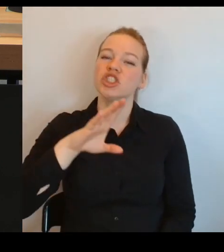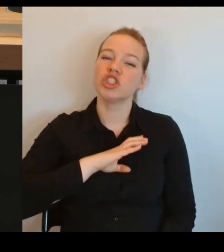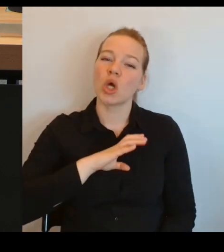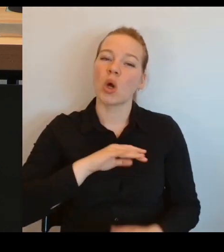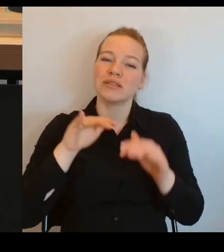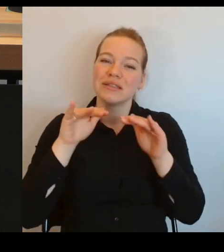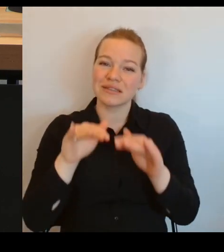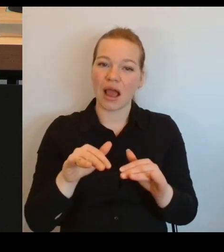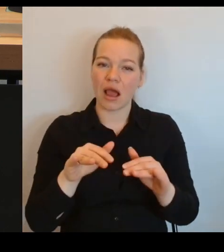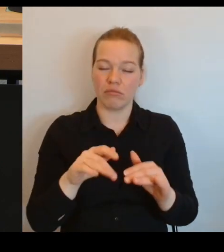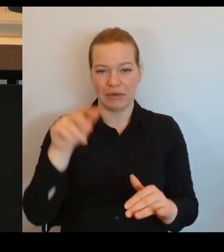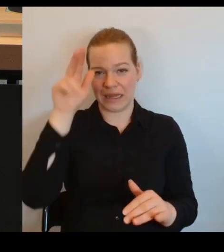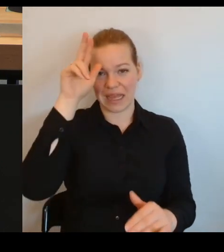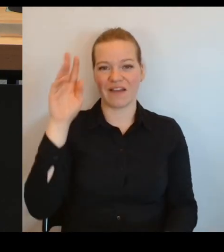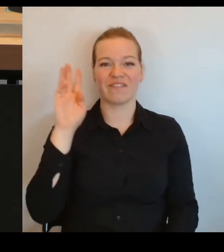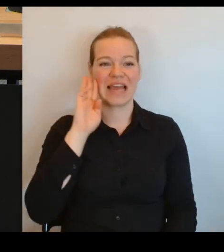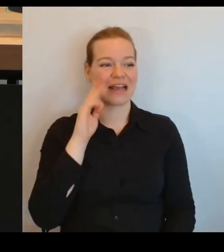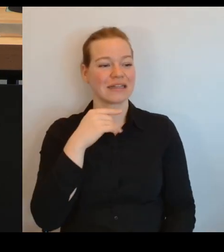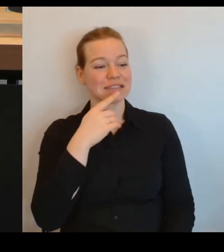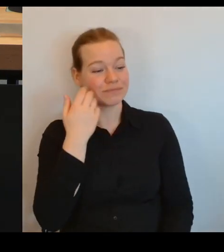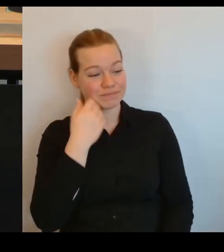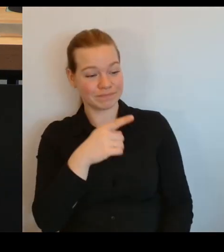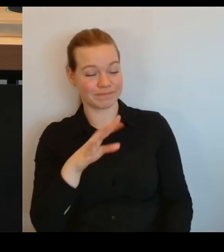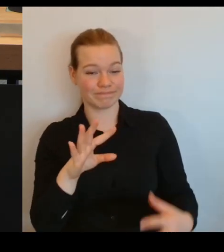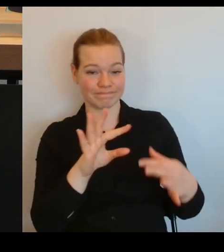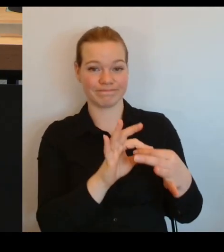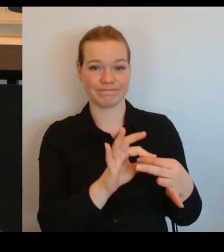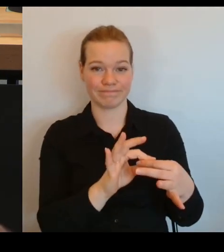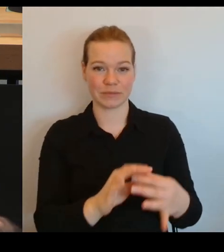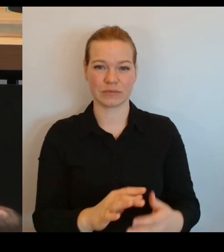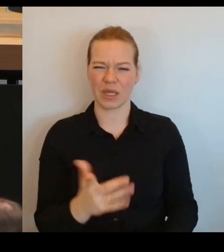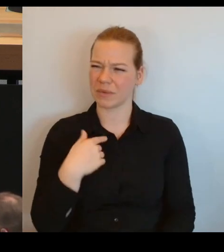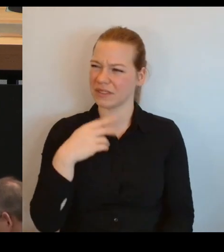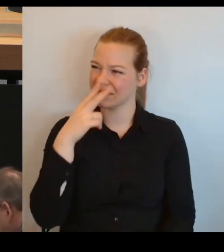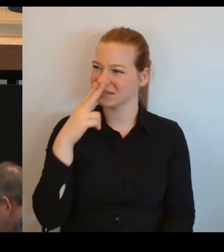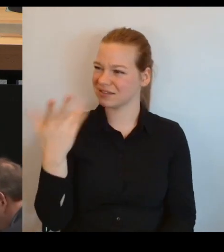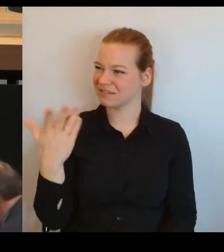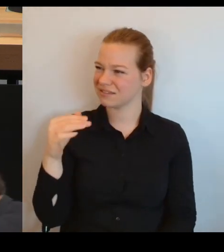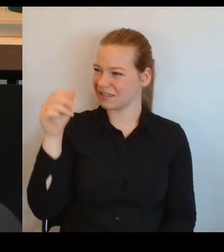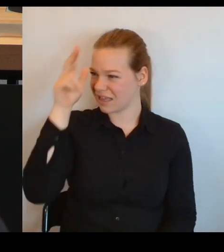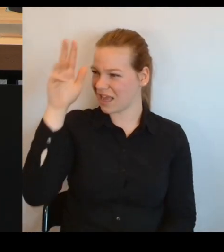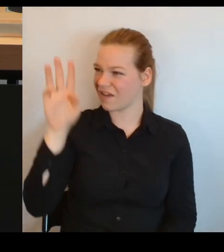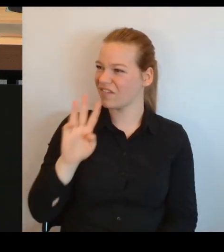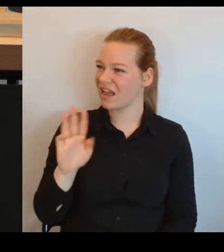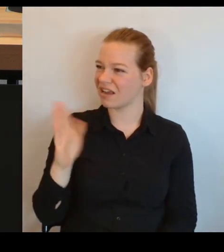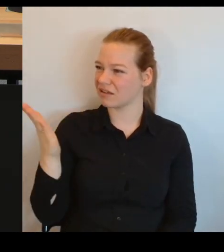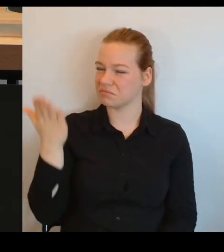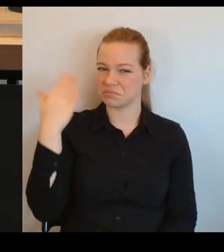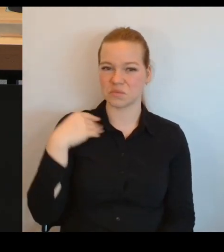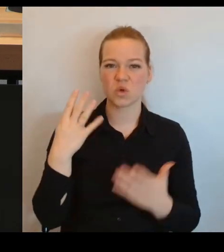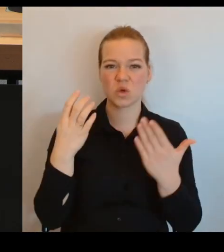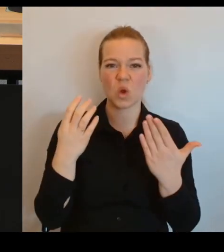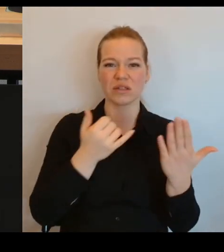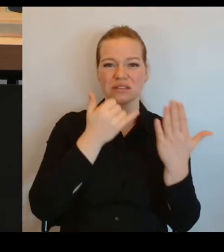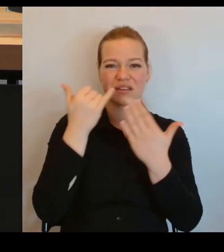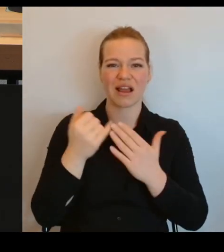schon, wo Herr Wegner die 90er und 2000 er Jahre verbracht hat, als bundesweit schlechte Erfahrungen mit diesen Modellen gemacht wurden,